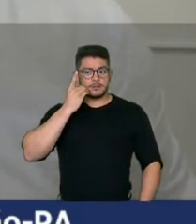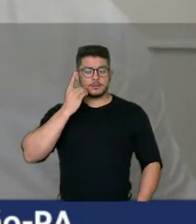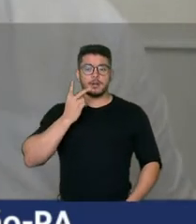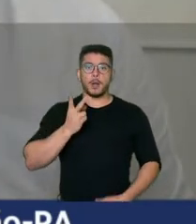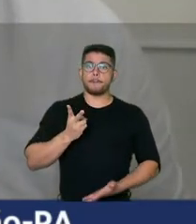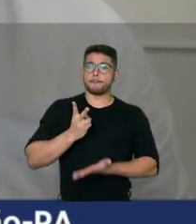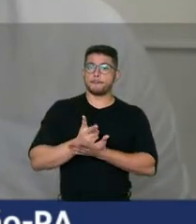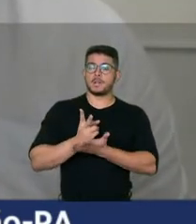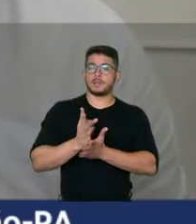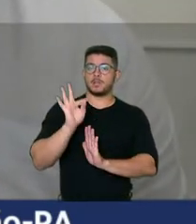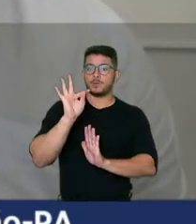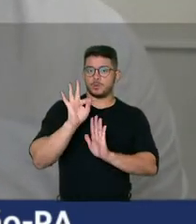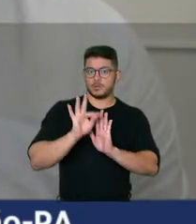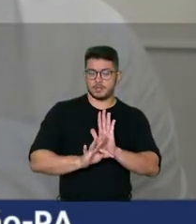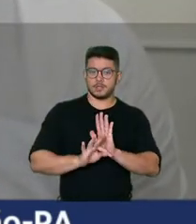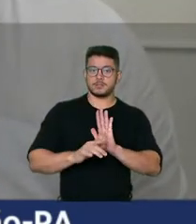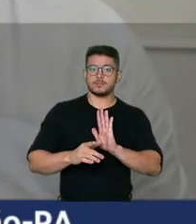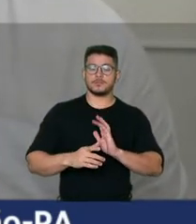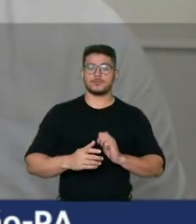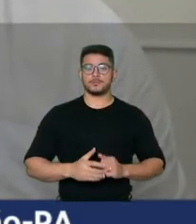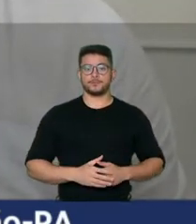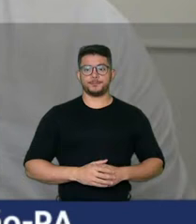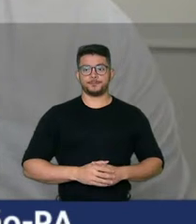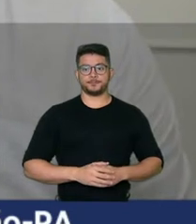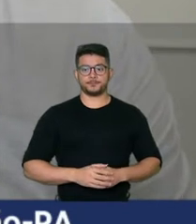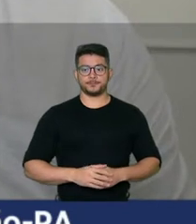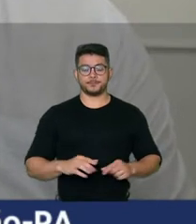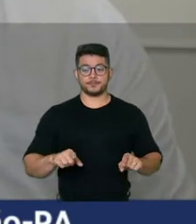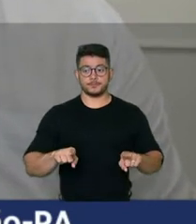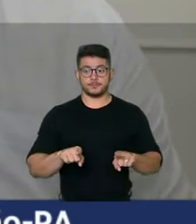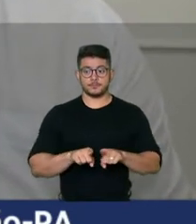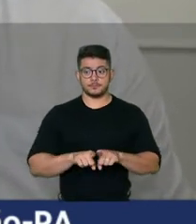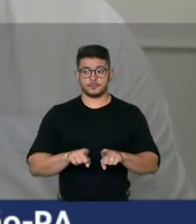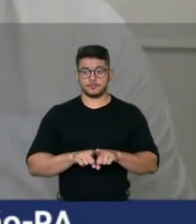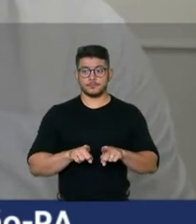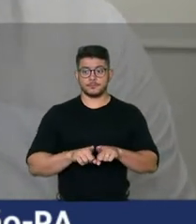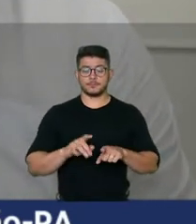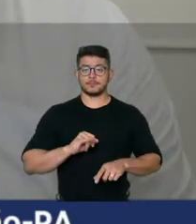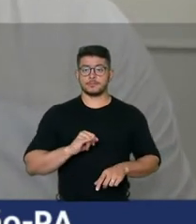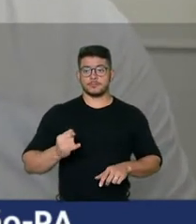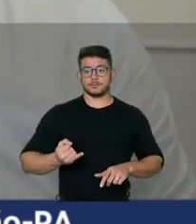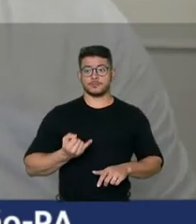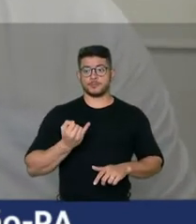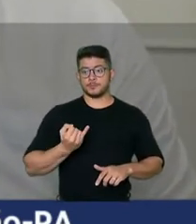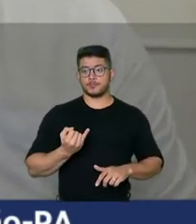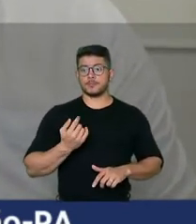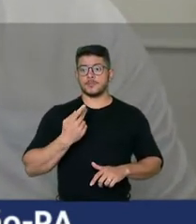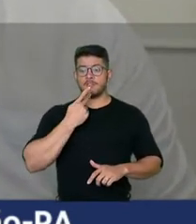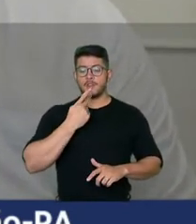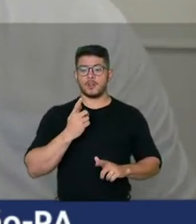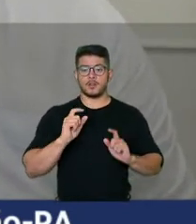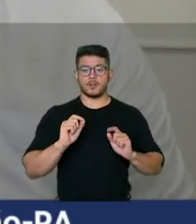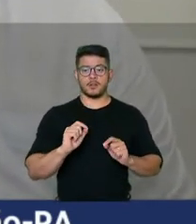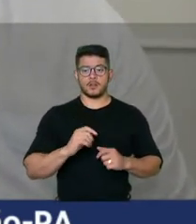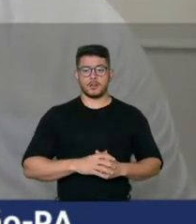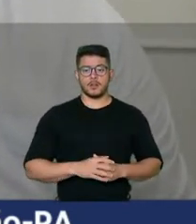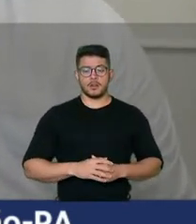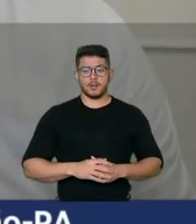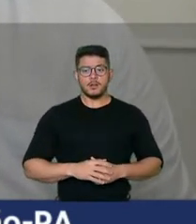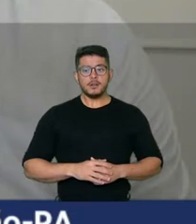AOS DEPUTADOS, QUE O FAÇAM ISSO NO DESTAQUE MANTENHAM O TEXTO DA FORMA COMO APROVADO. ALÉM DISSO, PRESIDENTE, QUERIA APROVEITAR ESTA OPORTUNIDADE... PARA DIZER QUE NÓS... A DESPEITO DAS